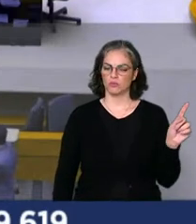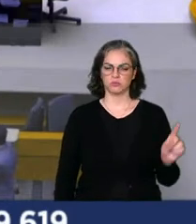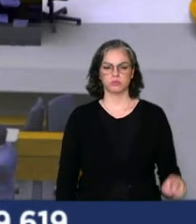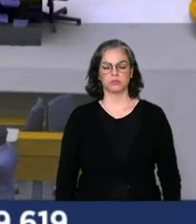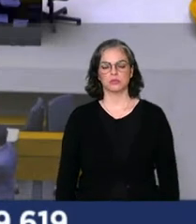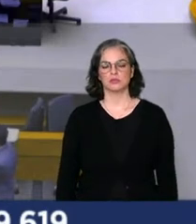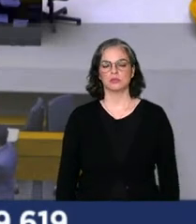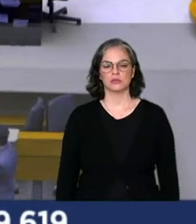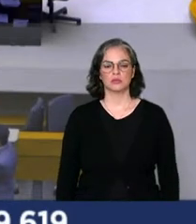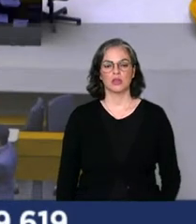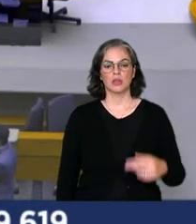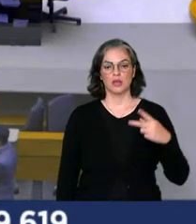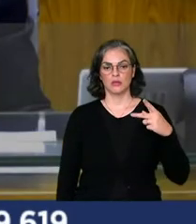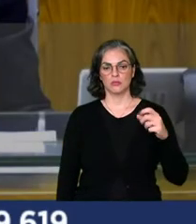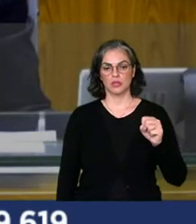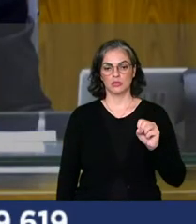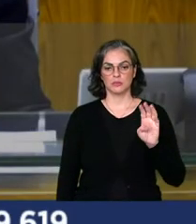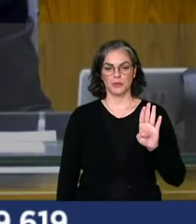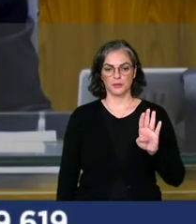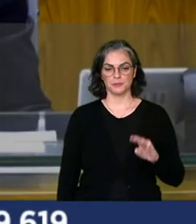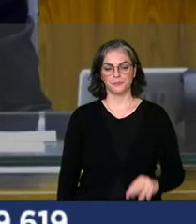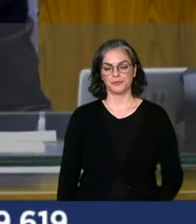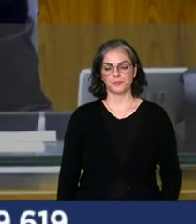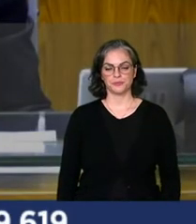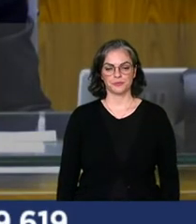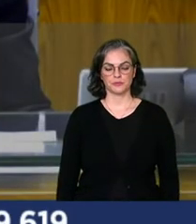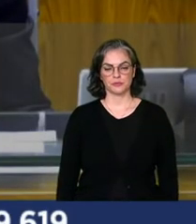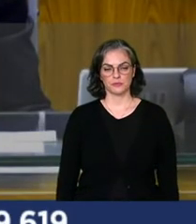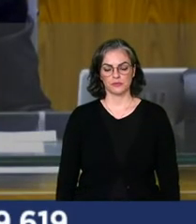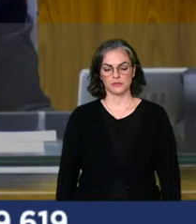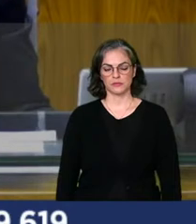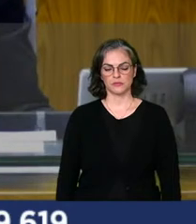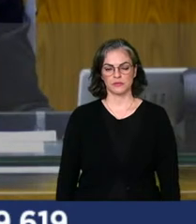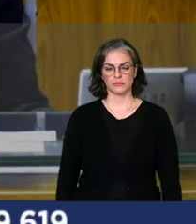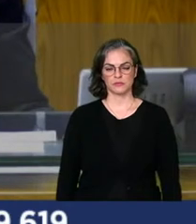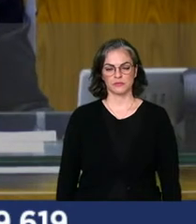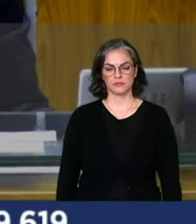[DEPUTADO]: PSDB ORIENTA NÃO, PRESIDENTE. [PRESIDENTE]: PSB,